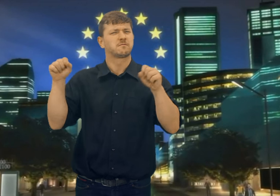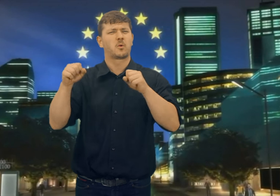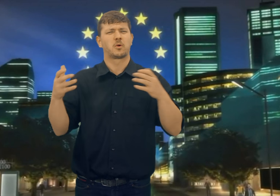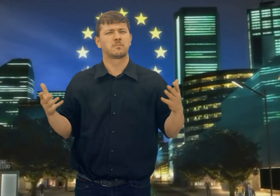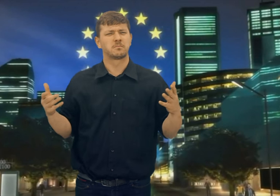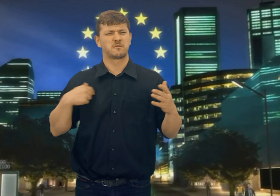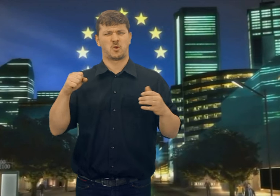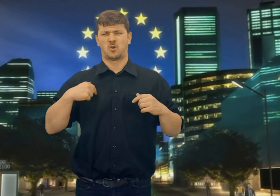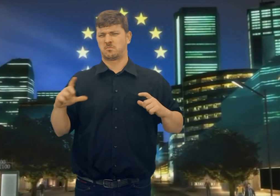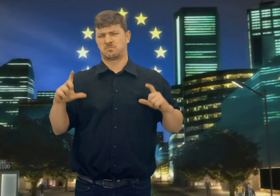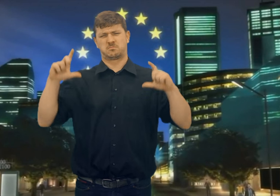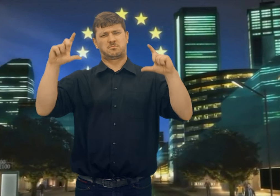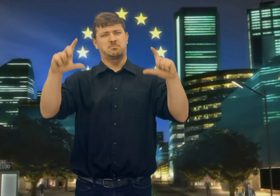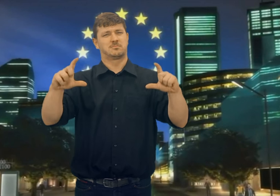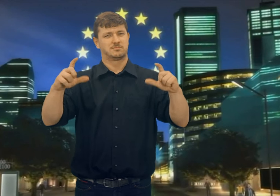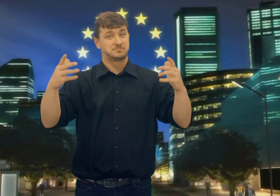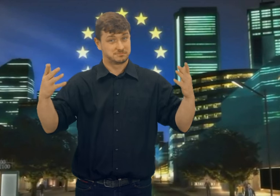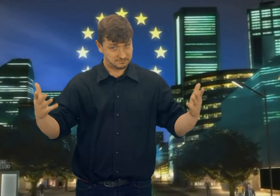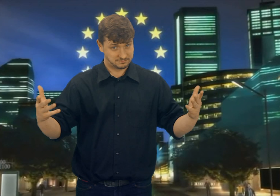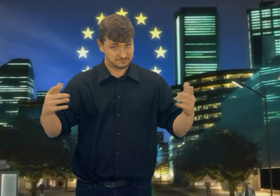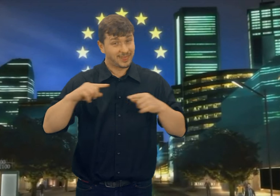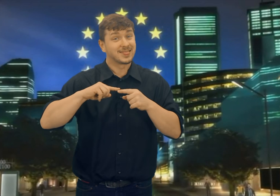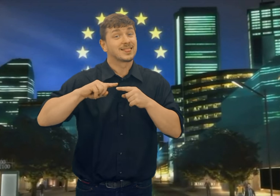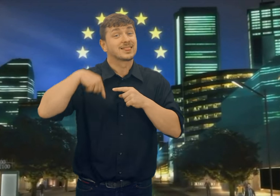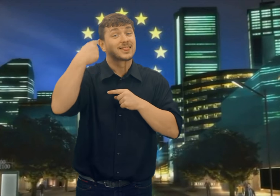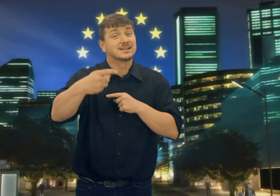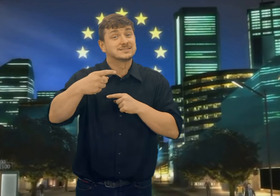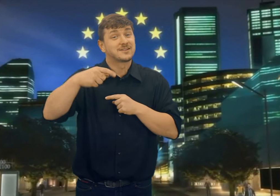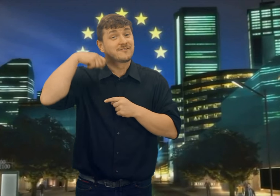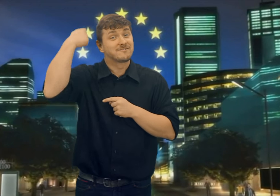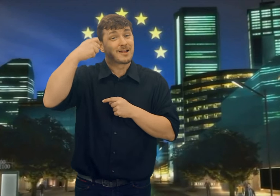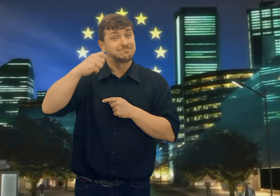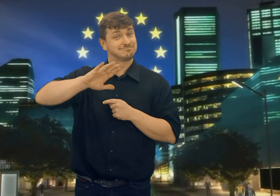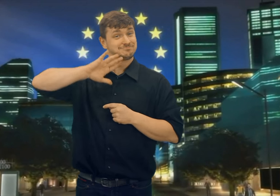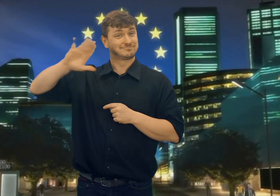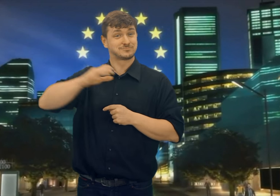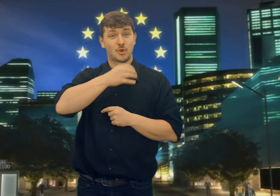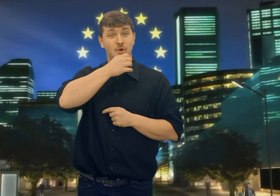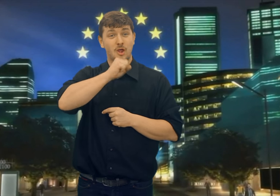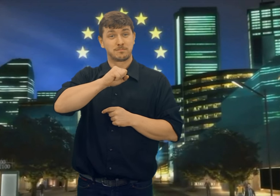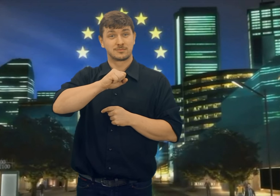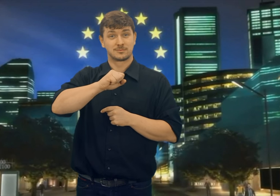Warum??? Warum wir dieses Thema wählten? Ganz einfach: Der nächste Film ist von Rob Roy!